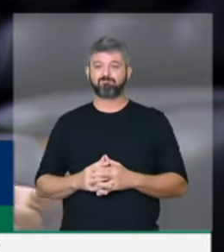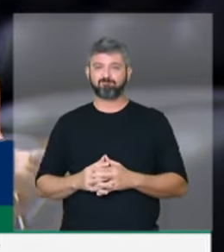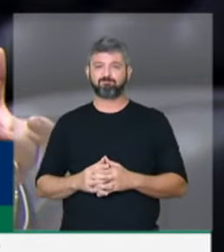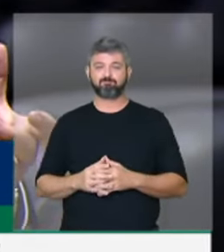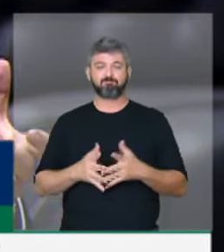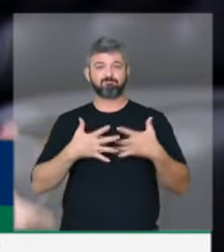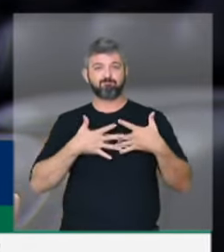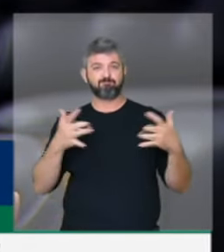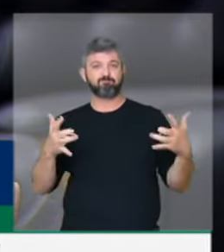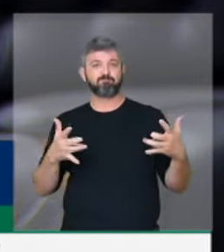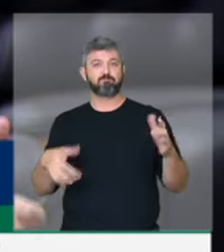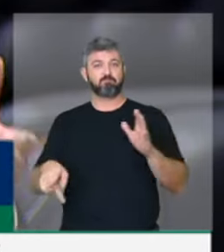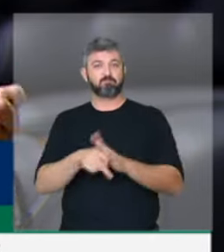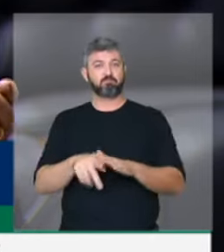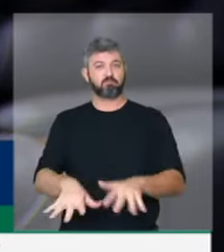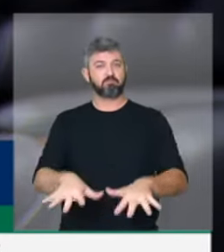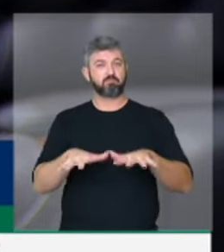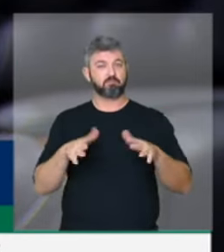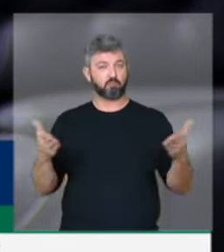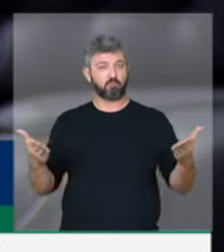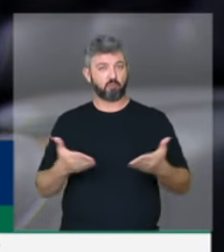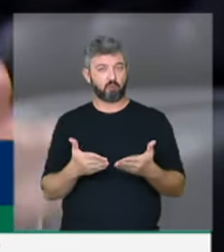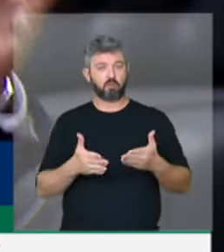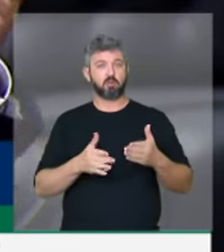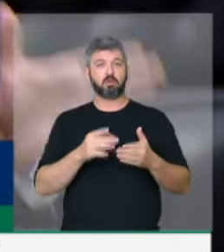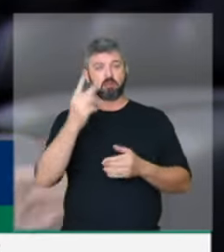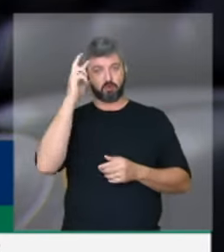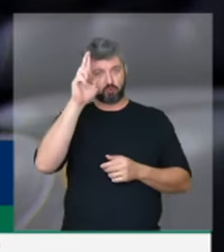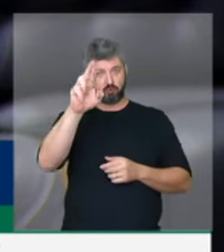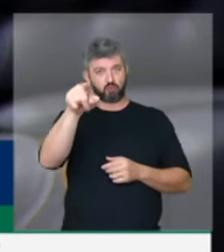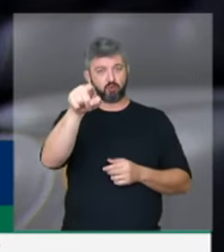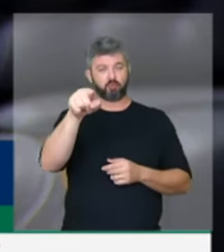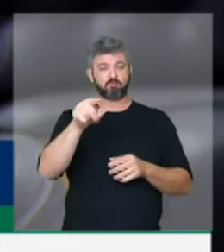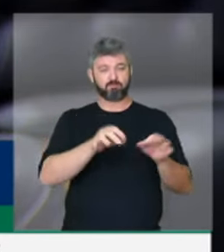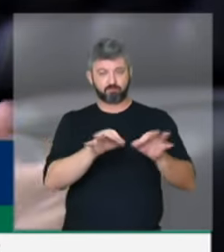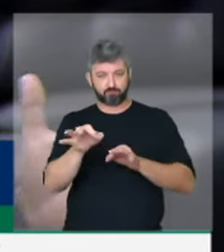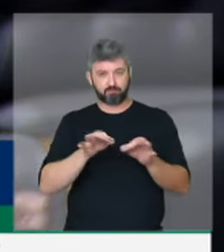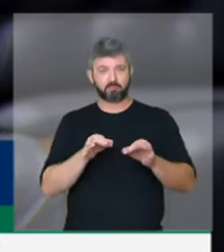CONDUZIDO POR V.EXA. DE VOTAR ESSE PROJETO SIGNIFICA O CAMINHO DA ROTA DE SAÍDA DA